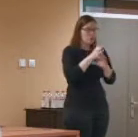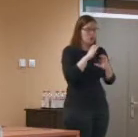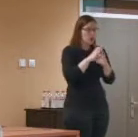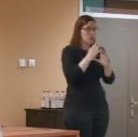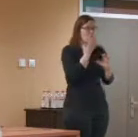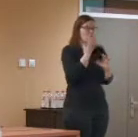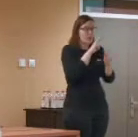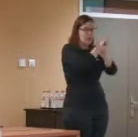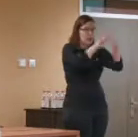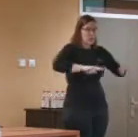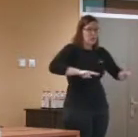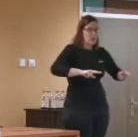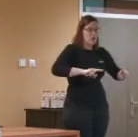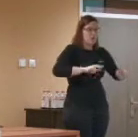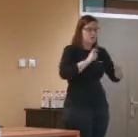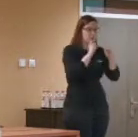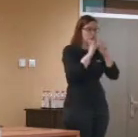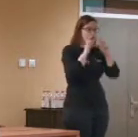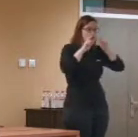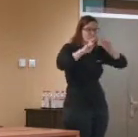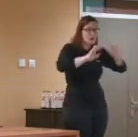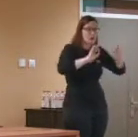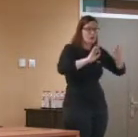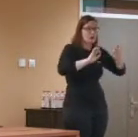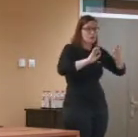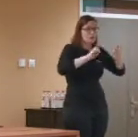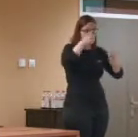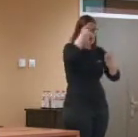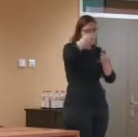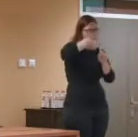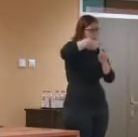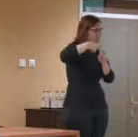investigación está bajo mínimos, pero bueno, yo lanzo desde